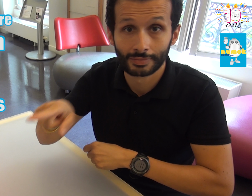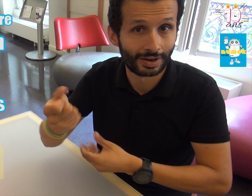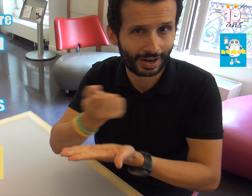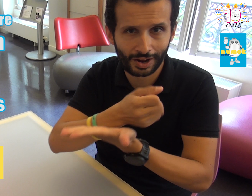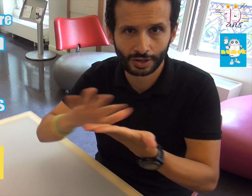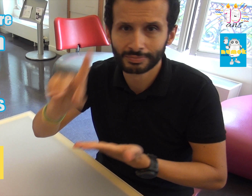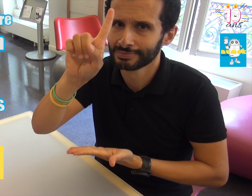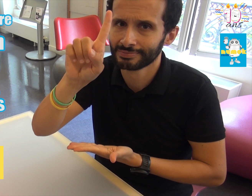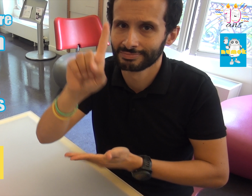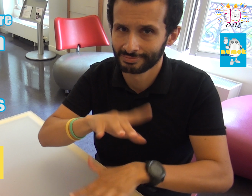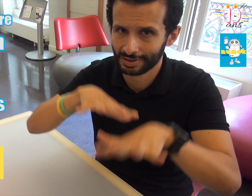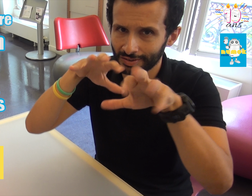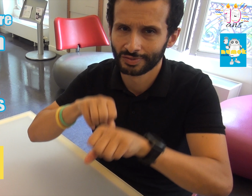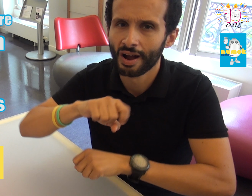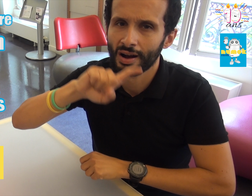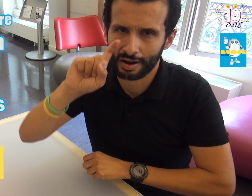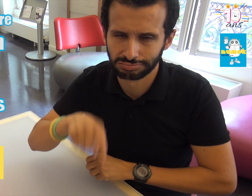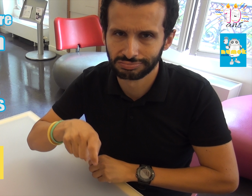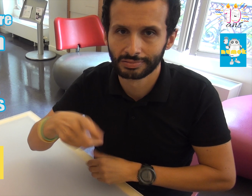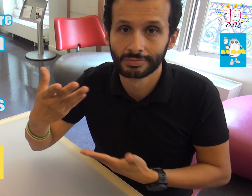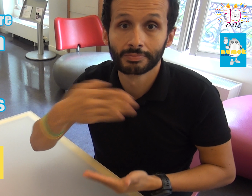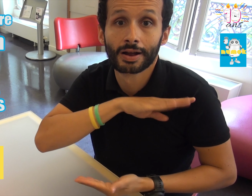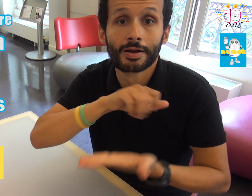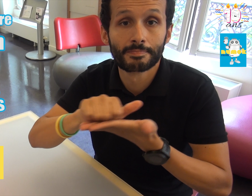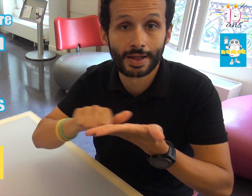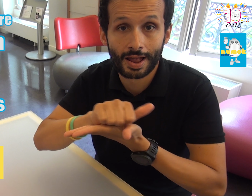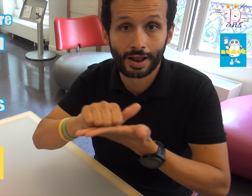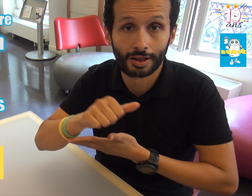L'entrée est gratuite mais attention il faut réserver par mail.